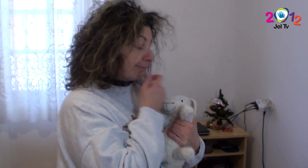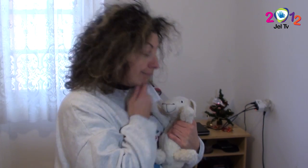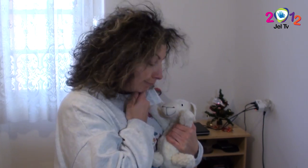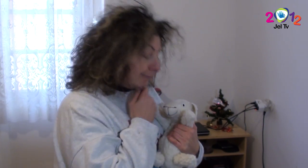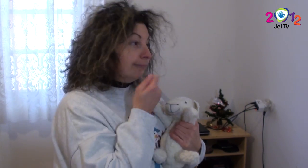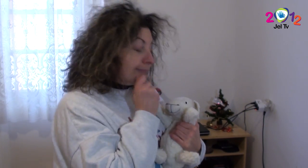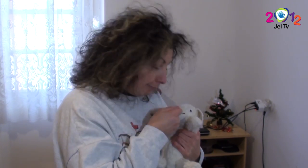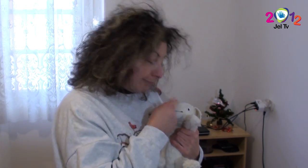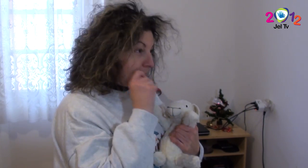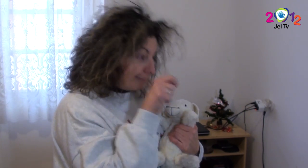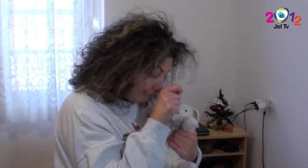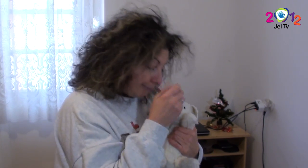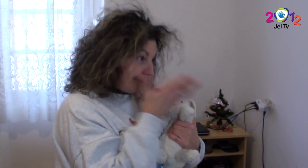Ő Dr. Tapolczai Gergely magyar képviselő.